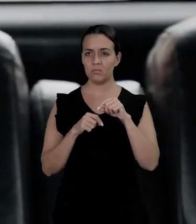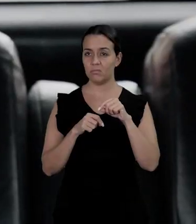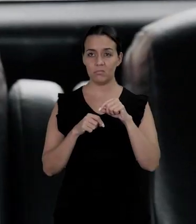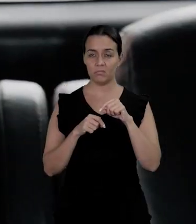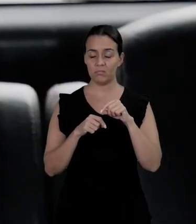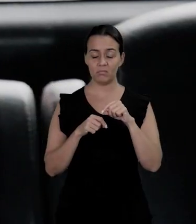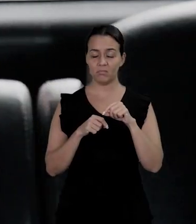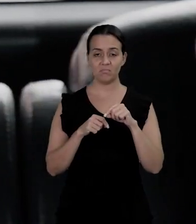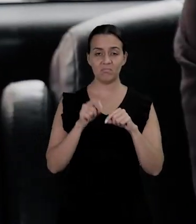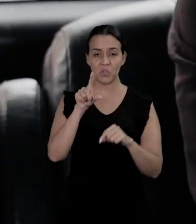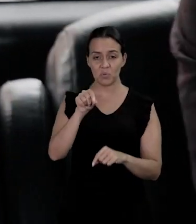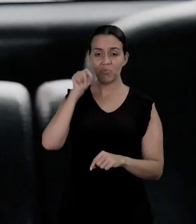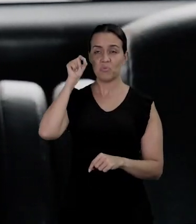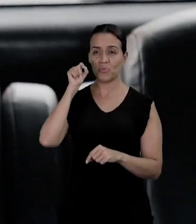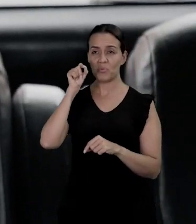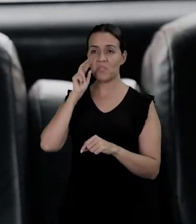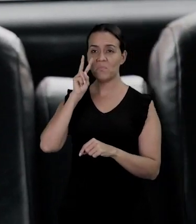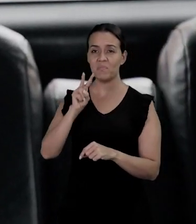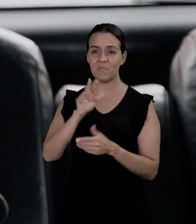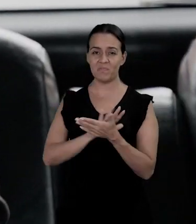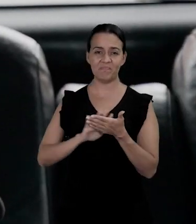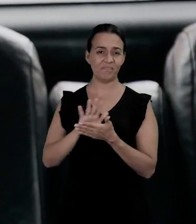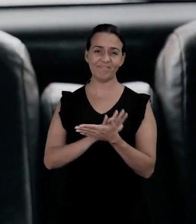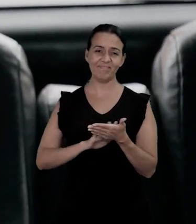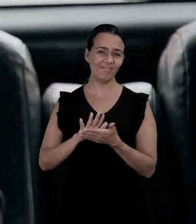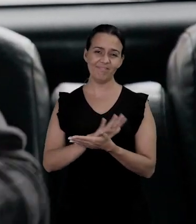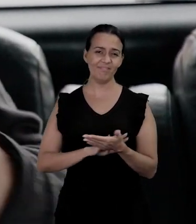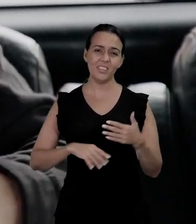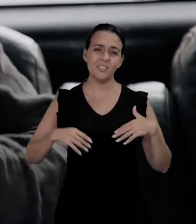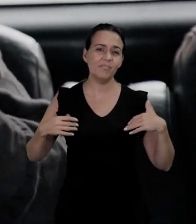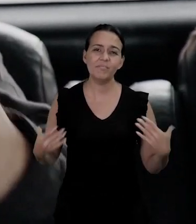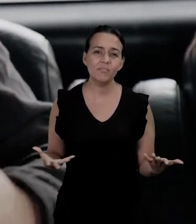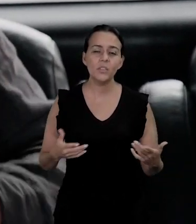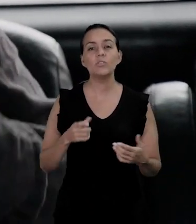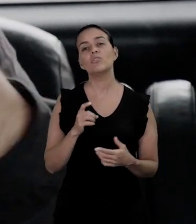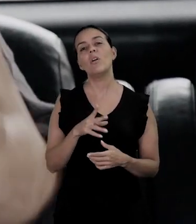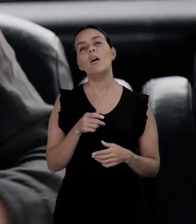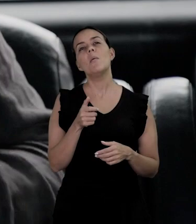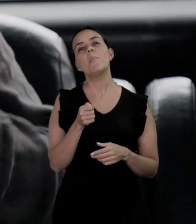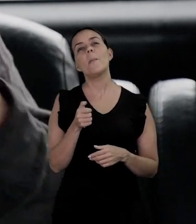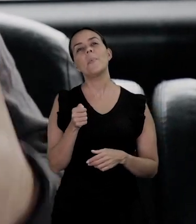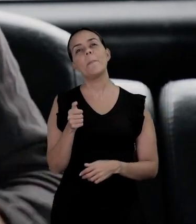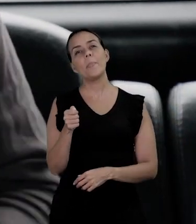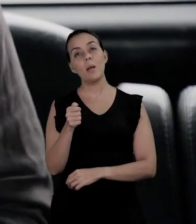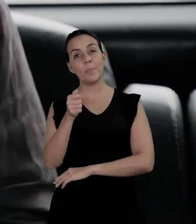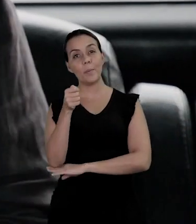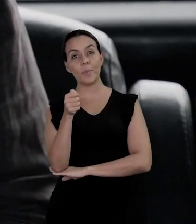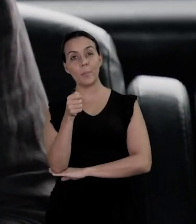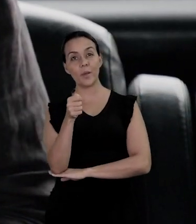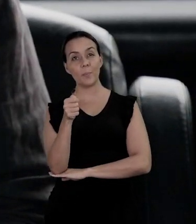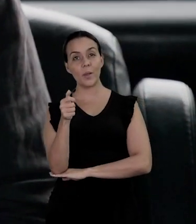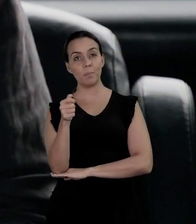Eu durmo... É, é horrível e daí vira uma espécie, quase de um prazer também, de ficar só procurando, né?